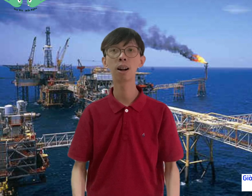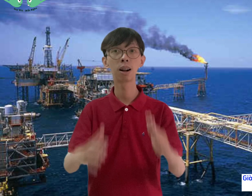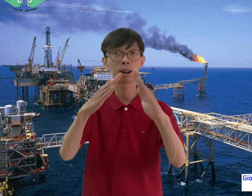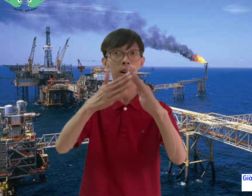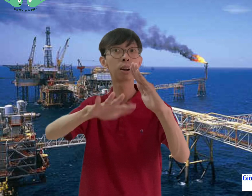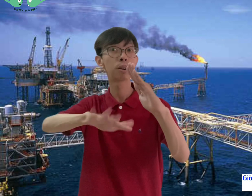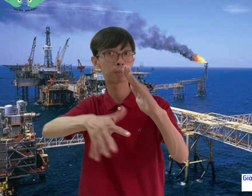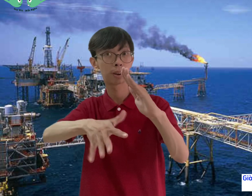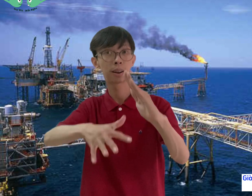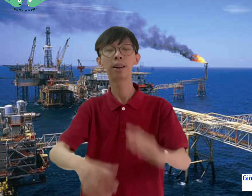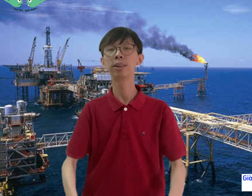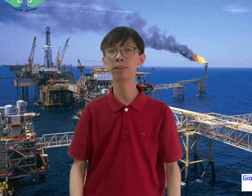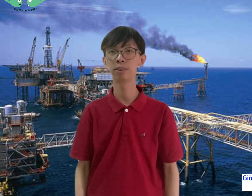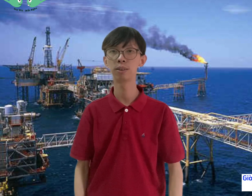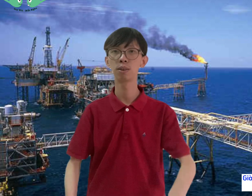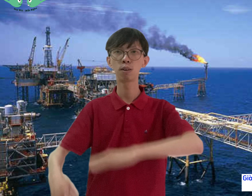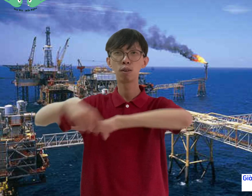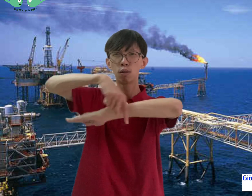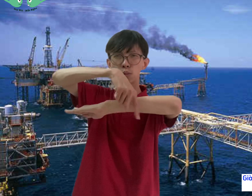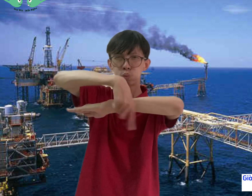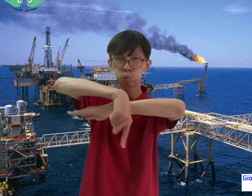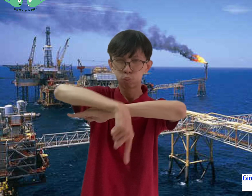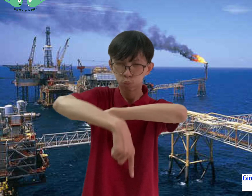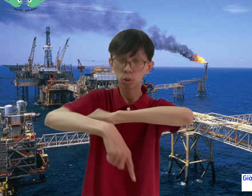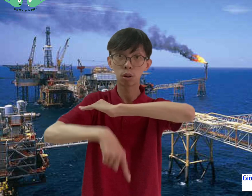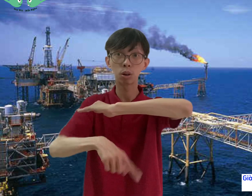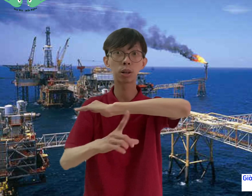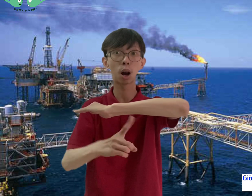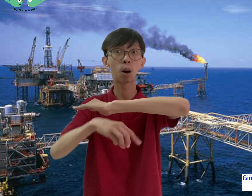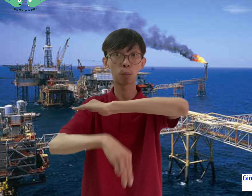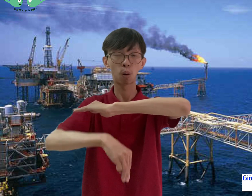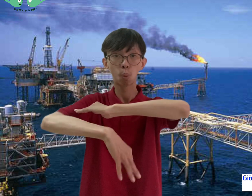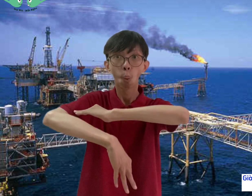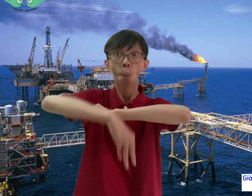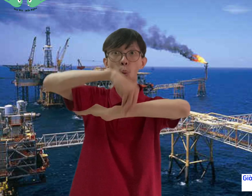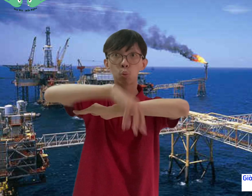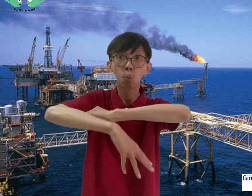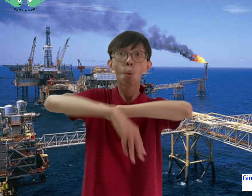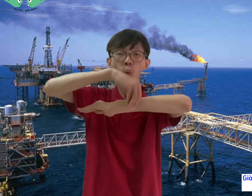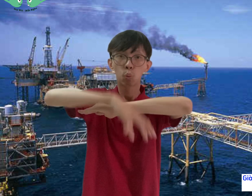Nhà máy giàn khoan dầu Người ta khai thác dầu mỏ: khoan sâu vào lòng đất →